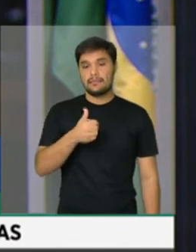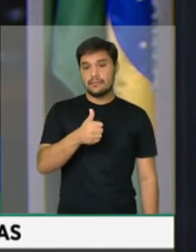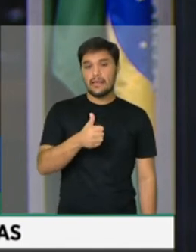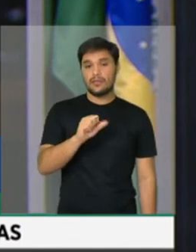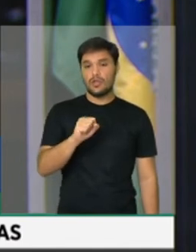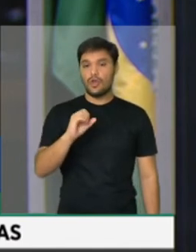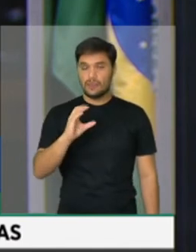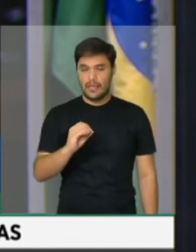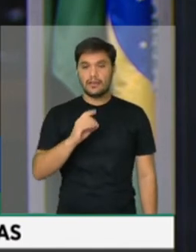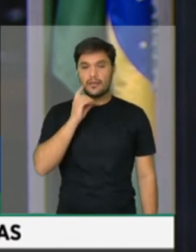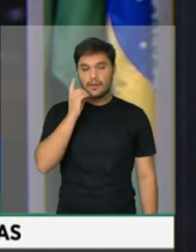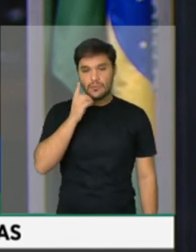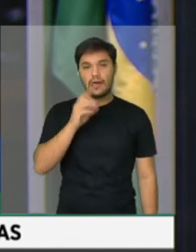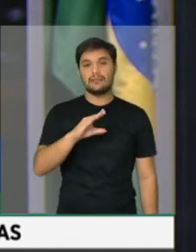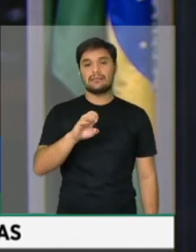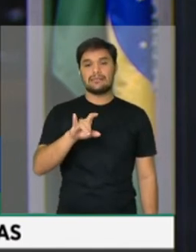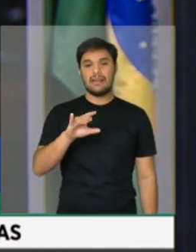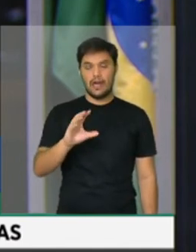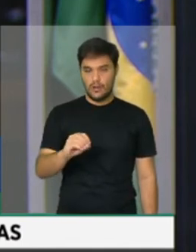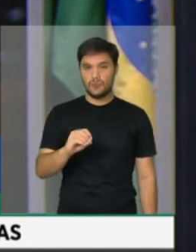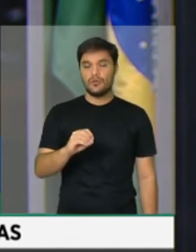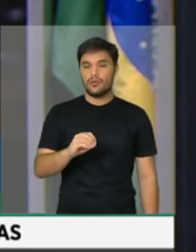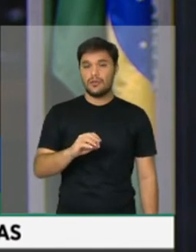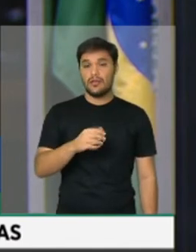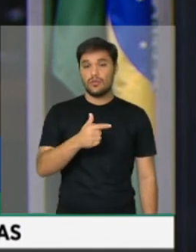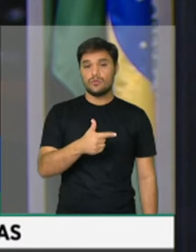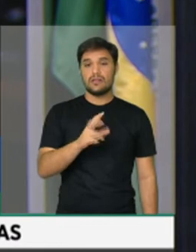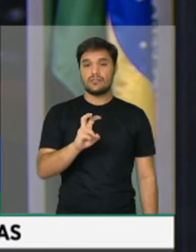PRAZOS CONTRATUAIS, ACATAMOS EM PARTE AS EMENDAS N° 90 DO DEPUTADO WALMIR ASSUNÇÃO DO